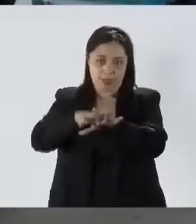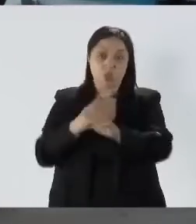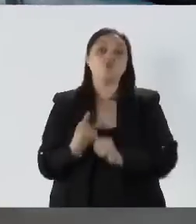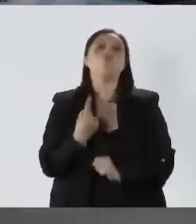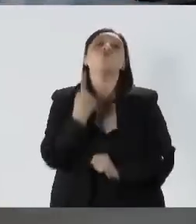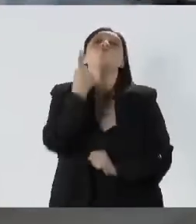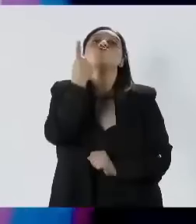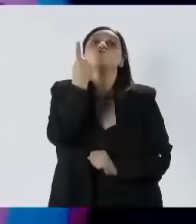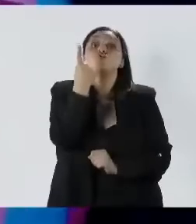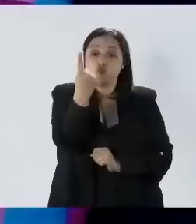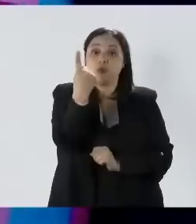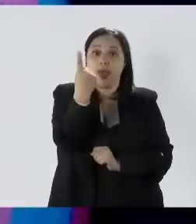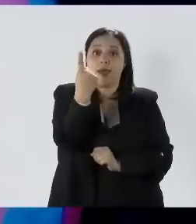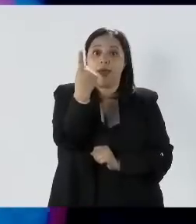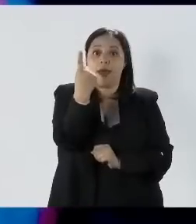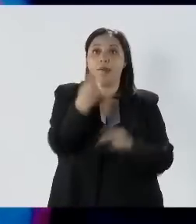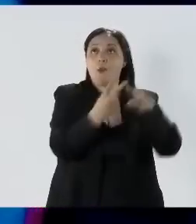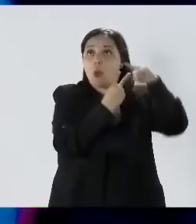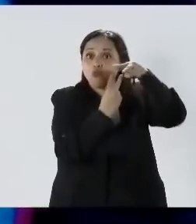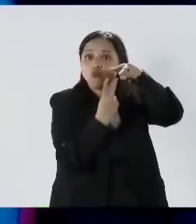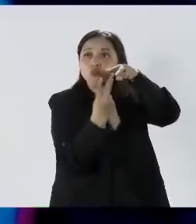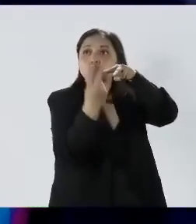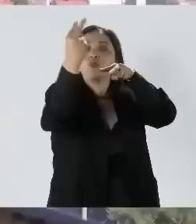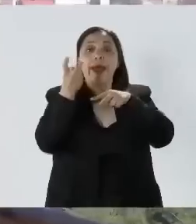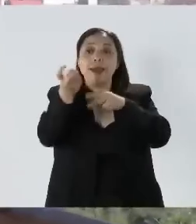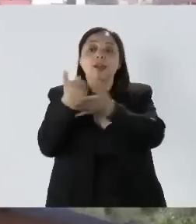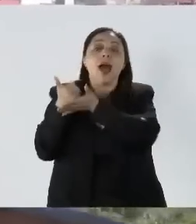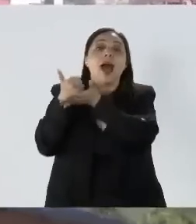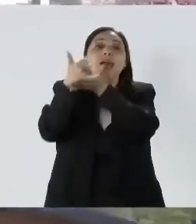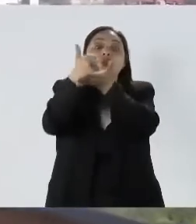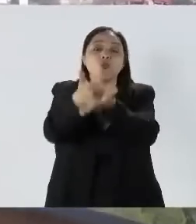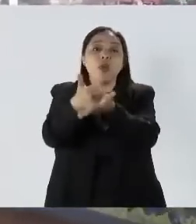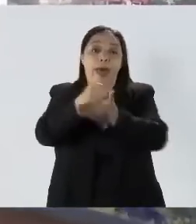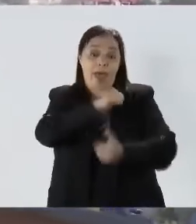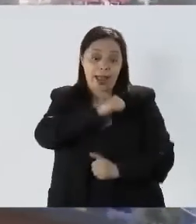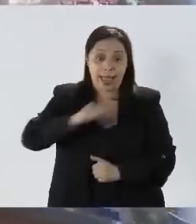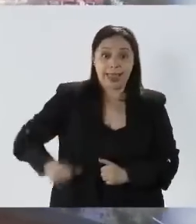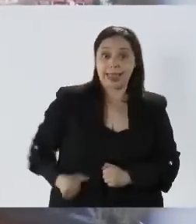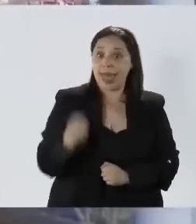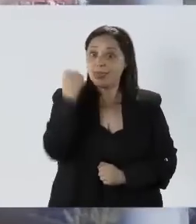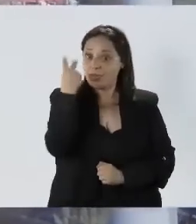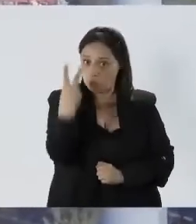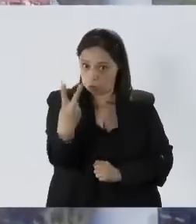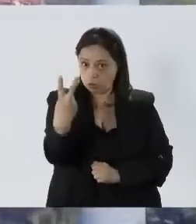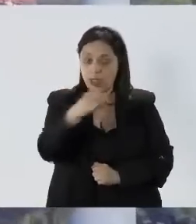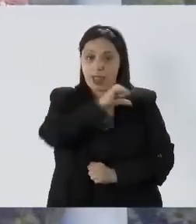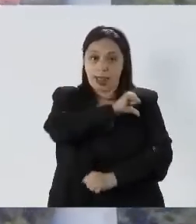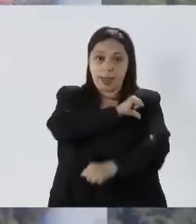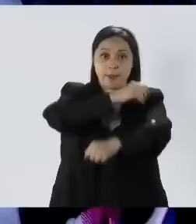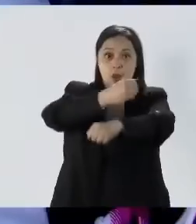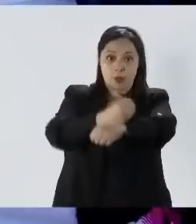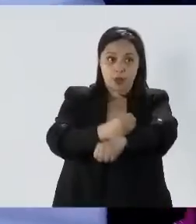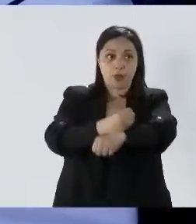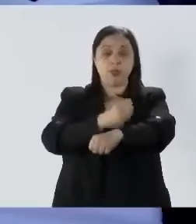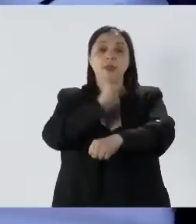a beneficiar al mismo tiempo dos alcaldías que es Álvaro Obregón y Magdalena Contreras